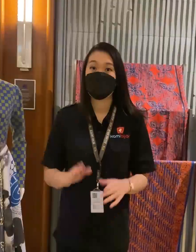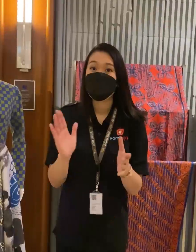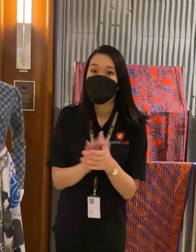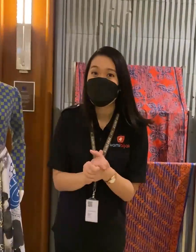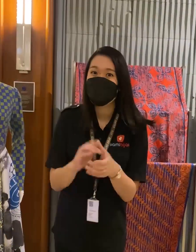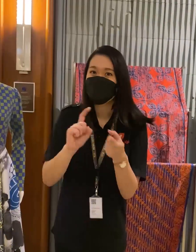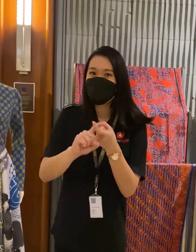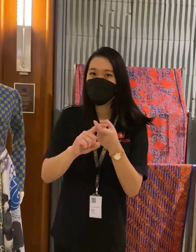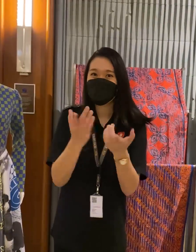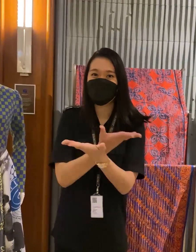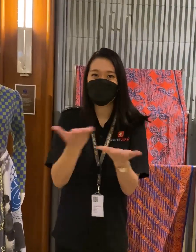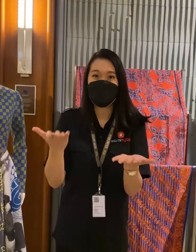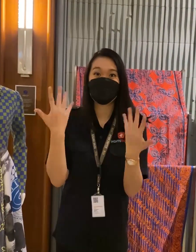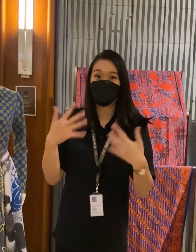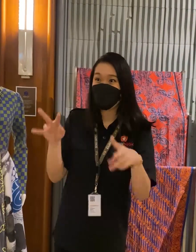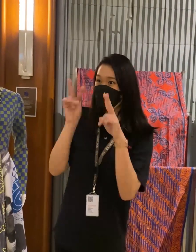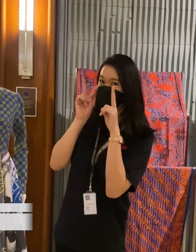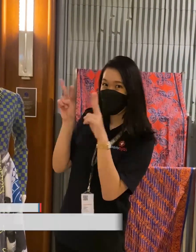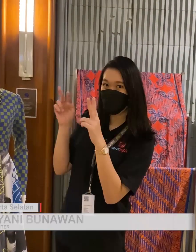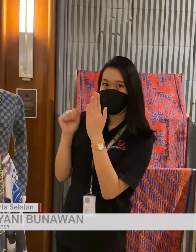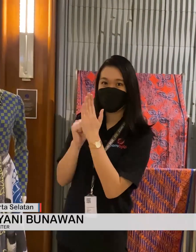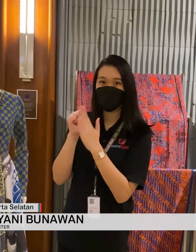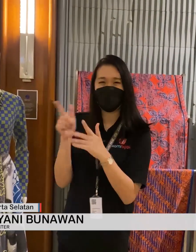Nah, bagaimana semua sudah nonton?